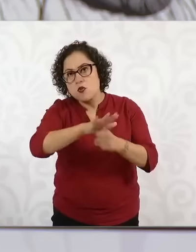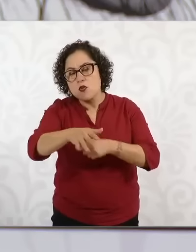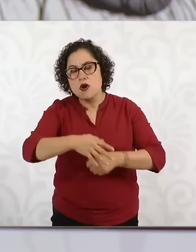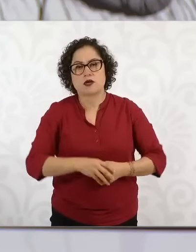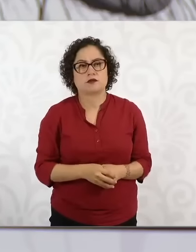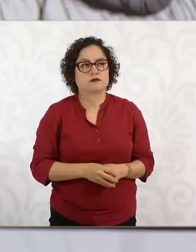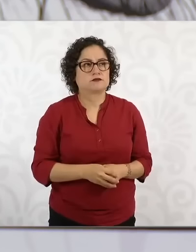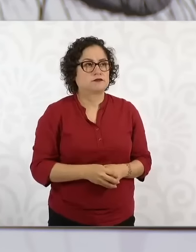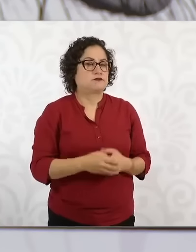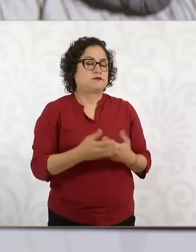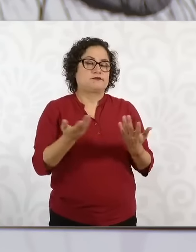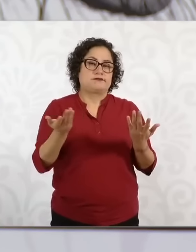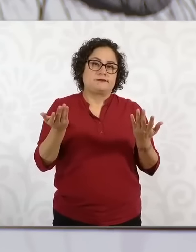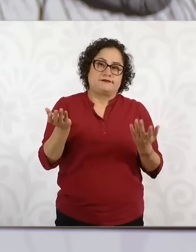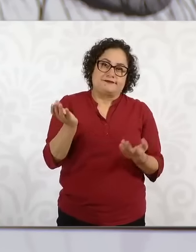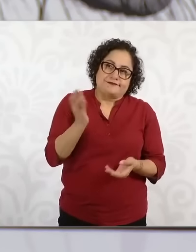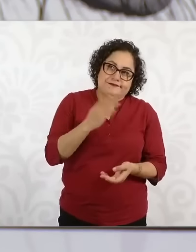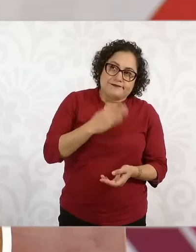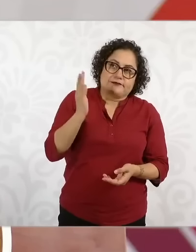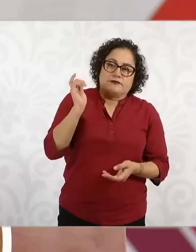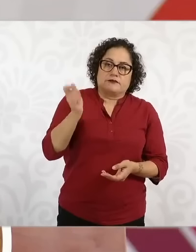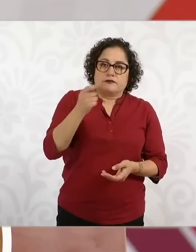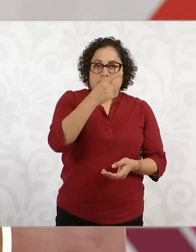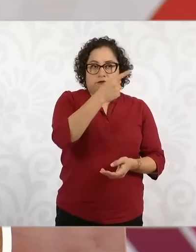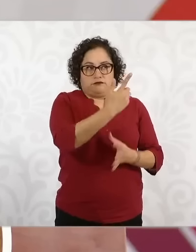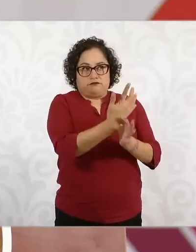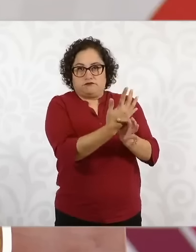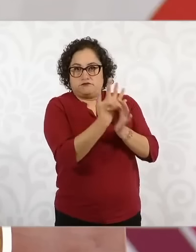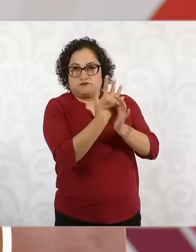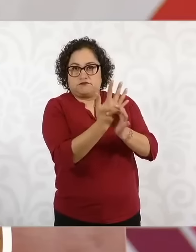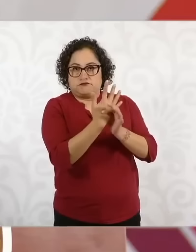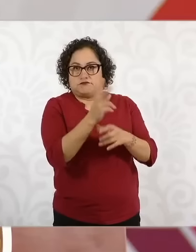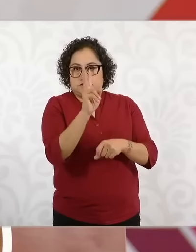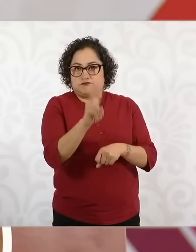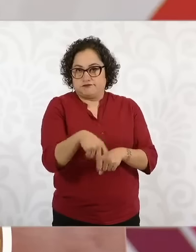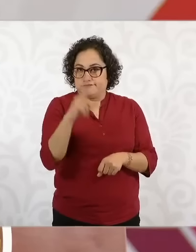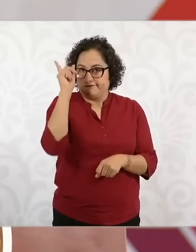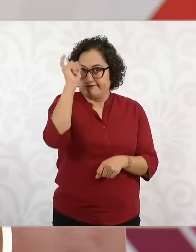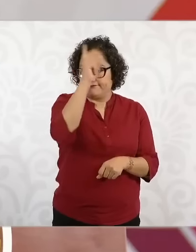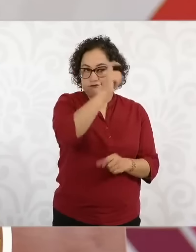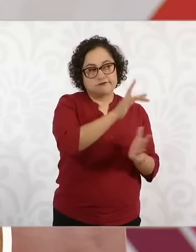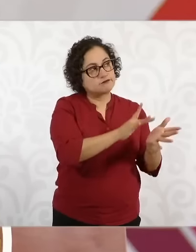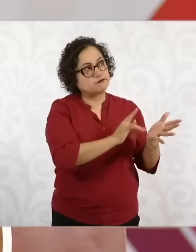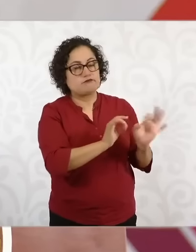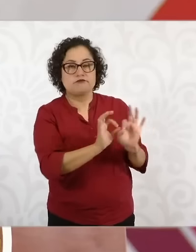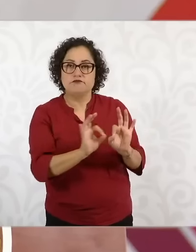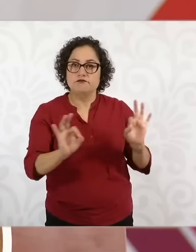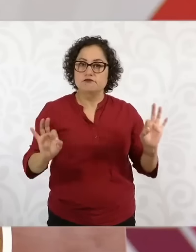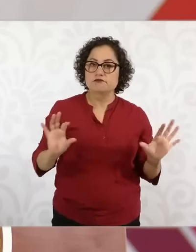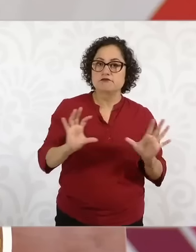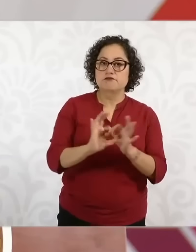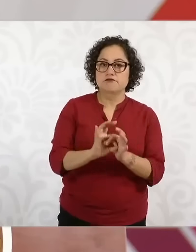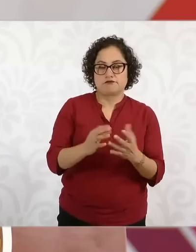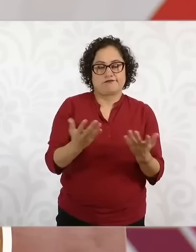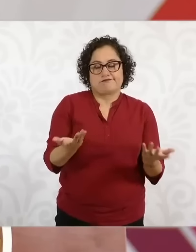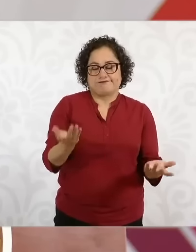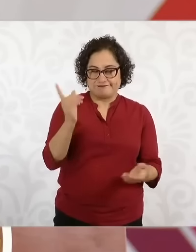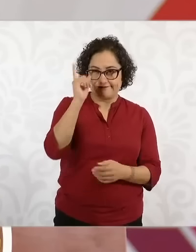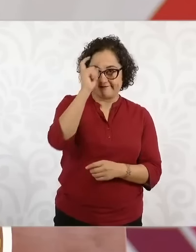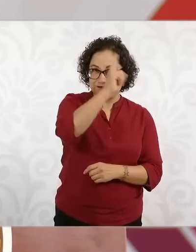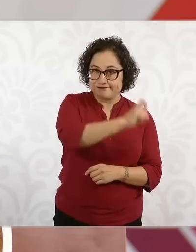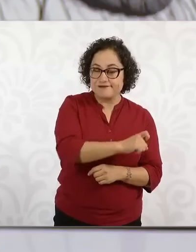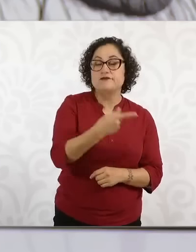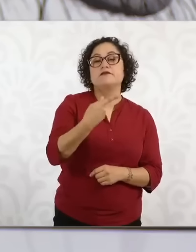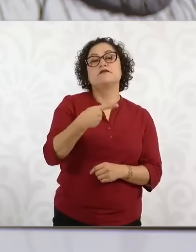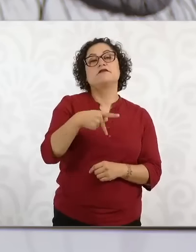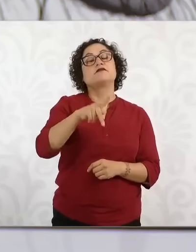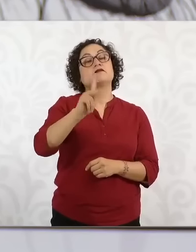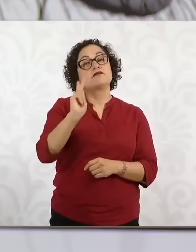viene, pues es difícil citarlo, ¿verdad? Pero es el trabajo que estamos nosotros haciendo desde